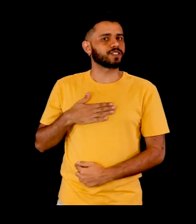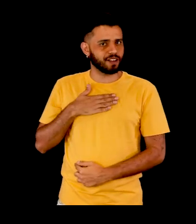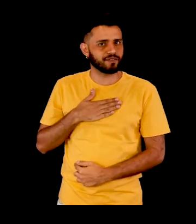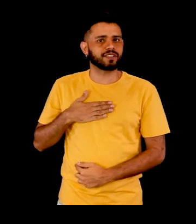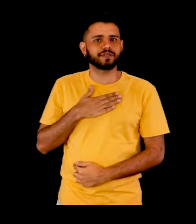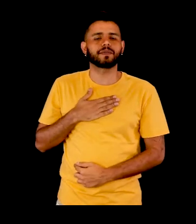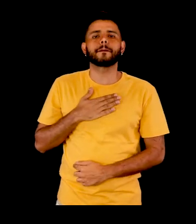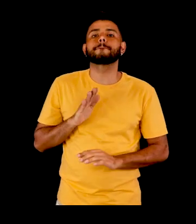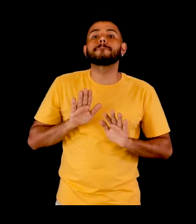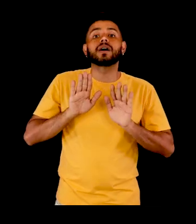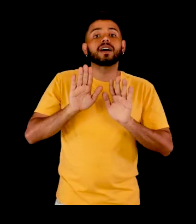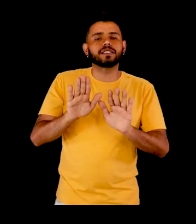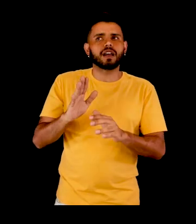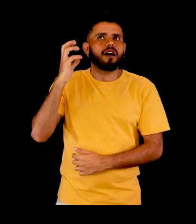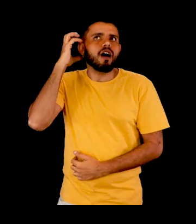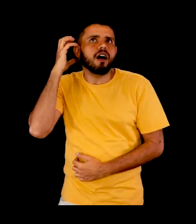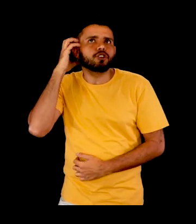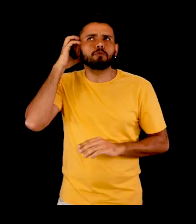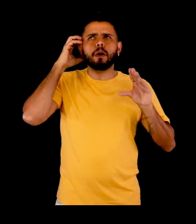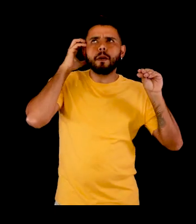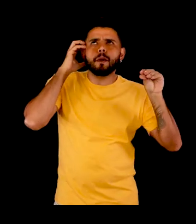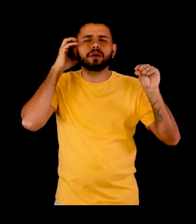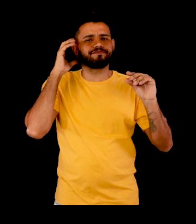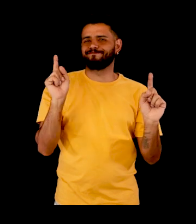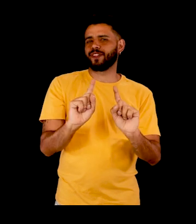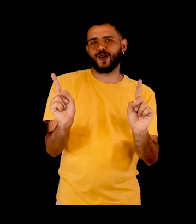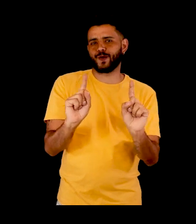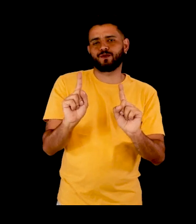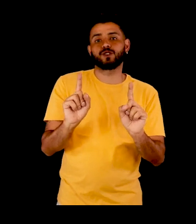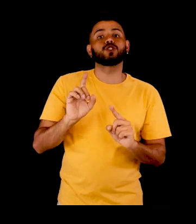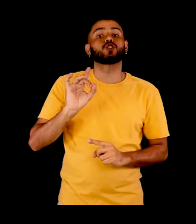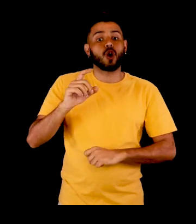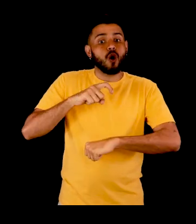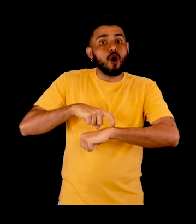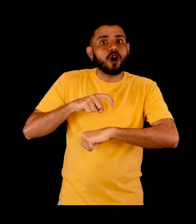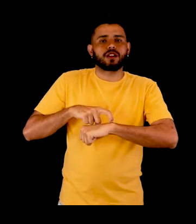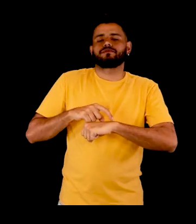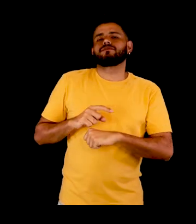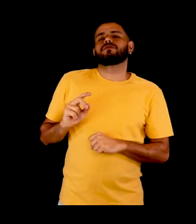E ele não tinha o hábito de ficar ouvindo o rádio, não. Ele ouvia o rádio na "A Hora do Brasil".